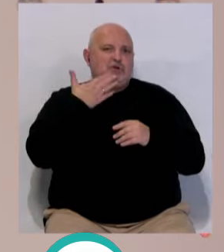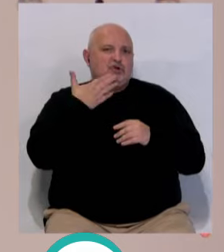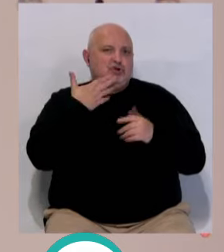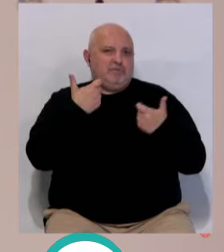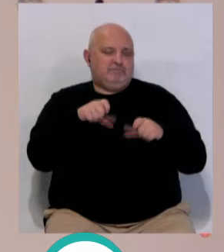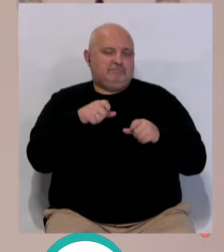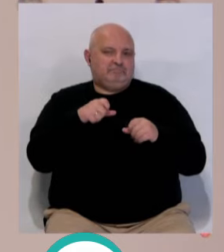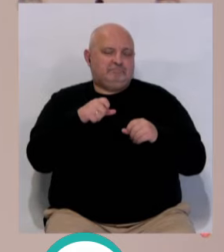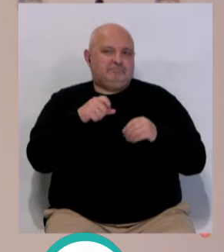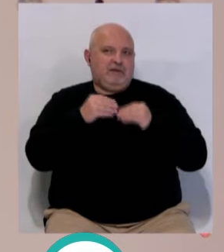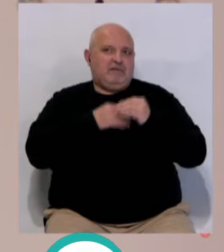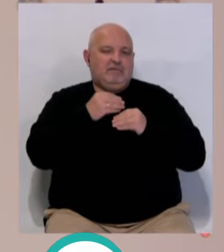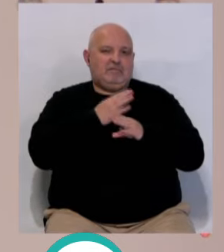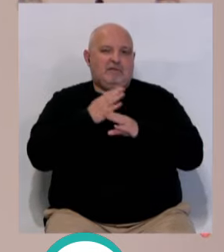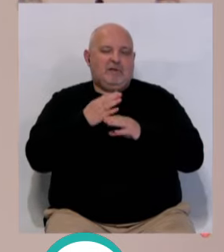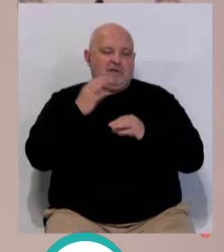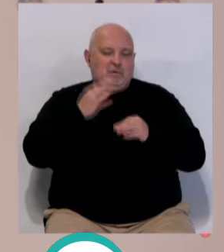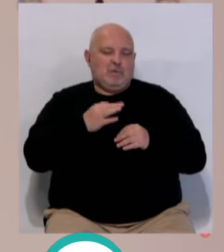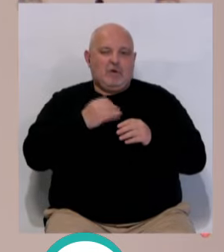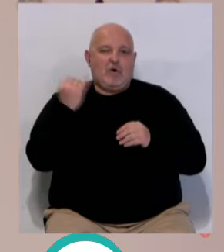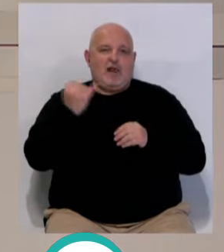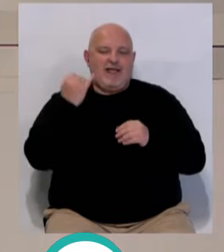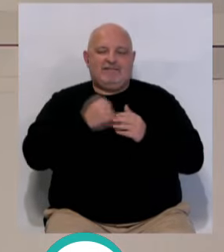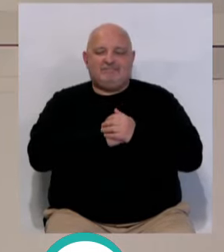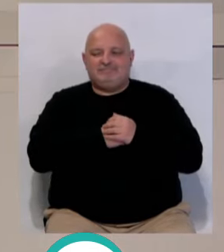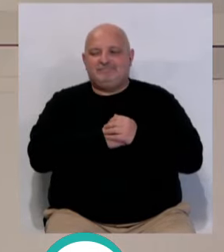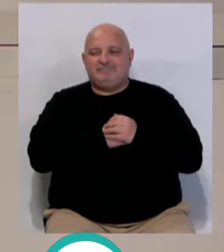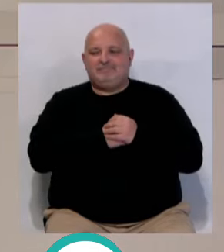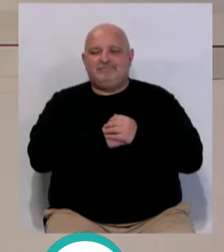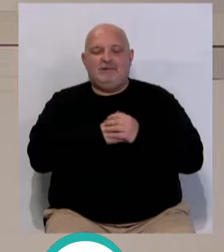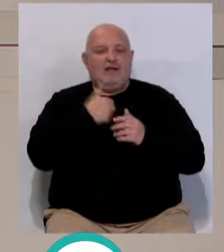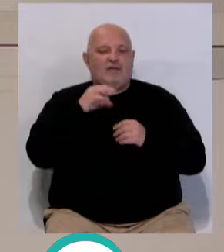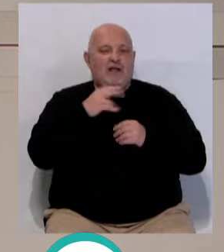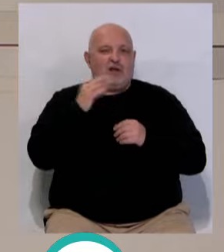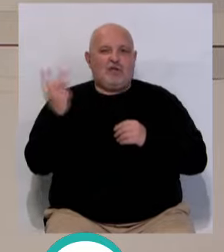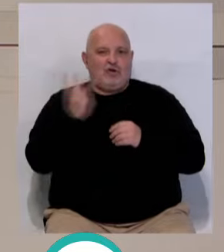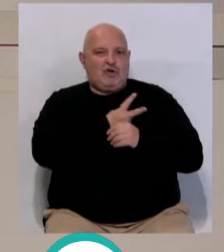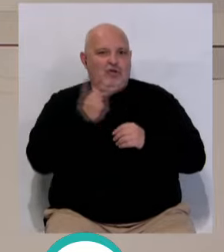celebrar la permanencia seguro Ojalá Seguro que sí Antonio Carl Muchísimas gracias a los do haos